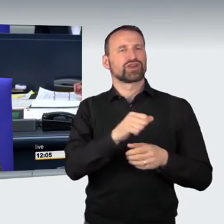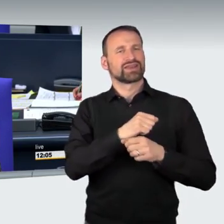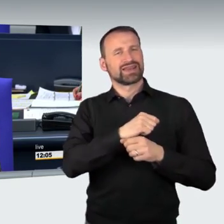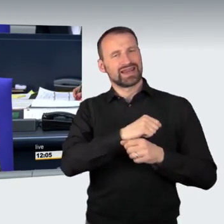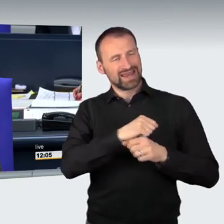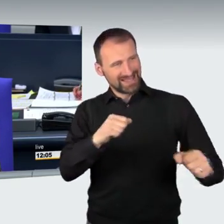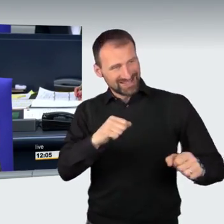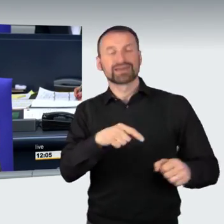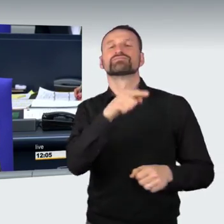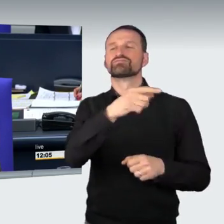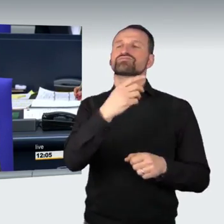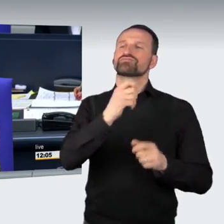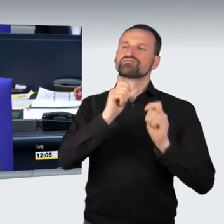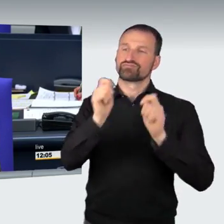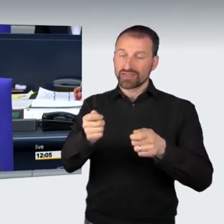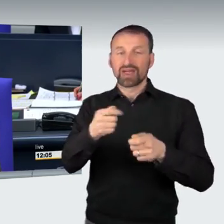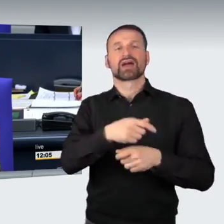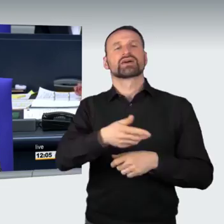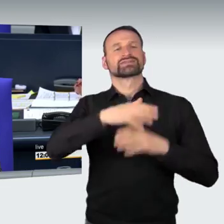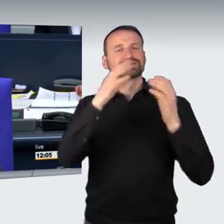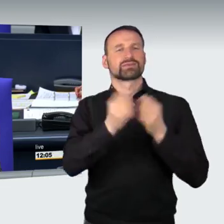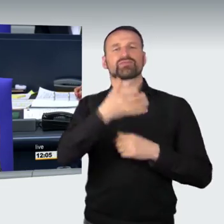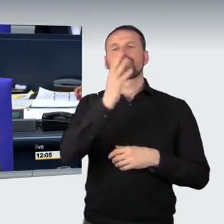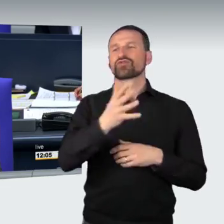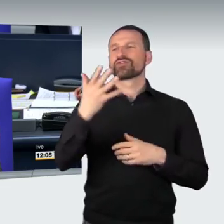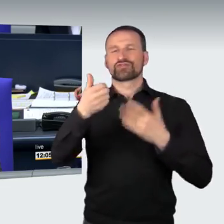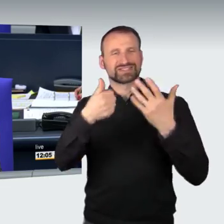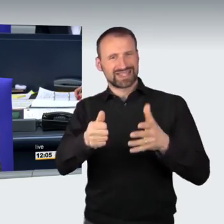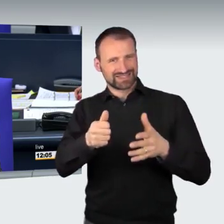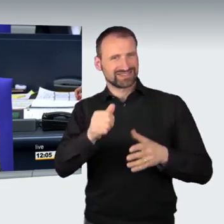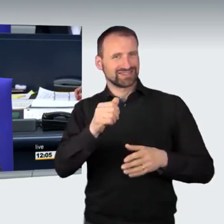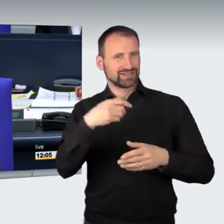zum Europäischen Rat bekannt: abgegebene Stimmen 565. Mit Ja haben gestimmt 110 Kolleginnen und Kollegen,